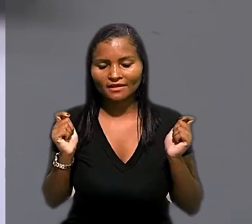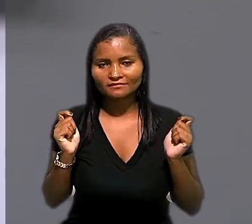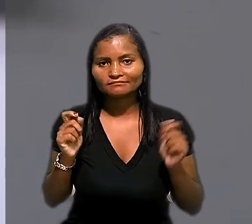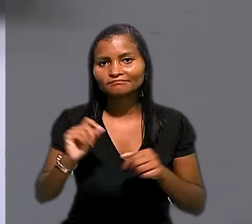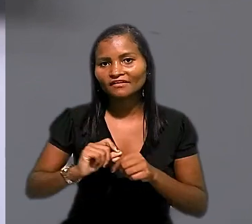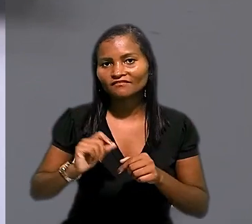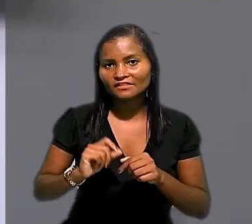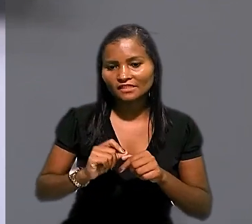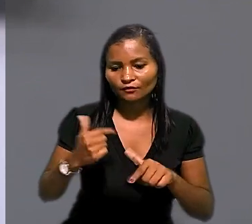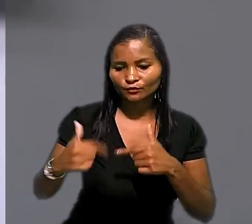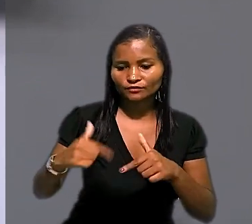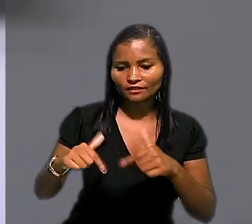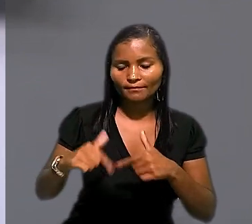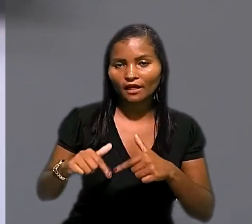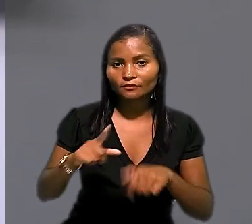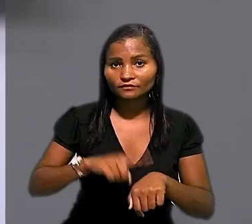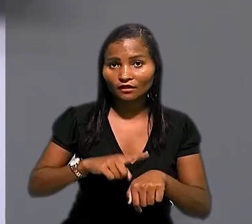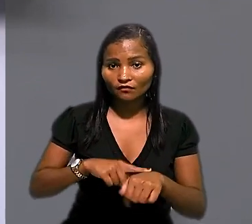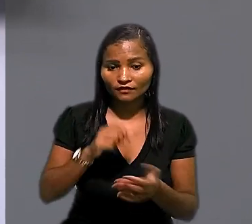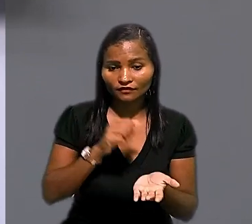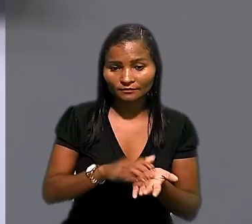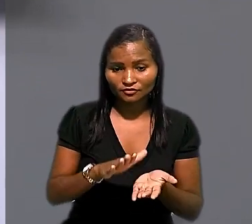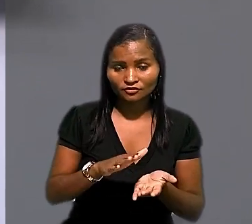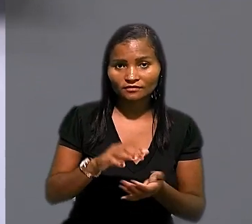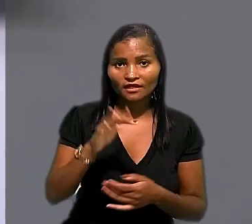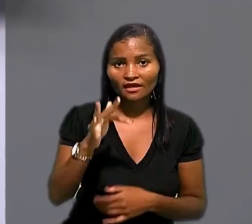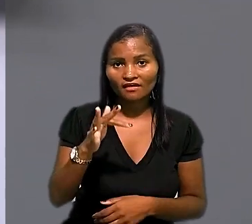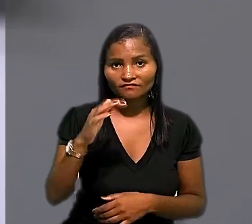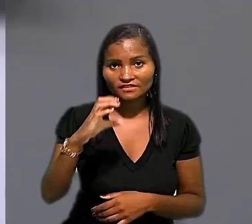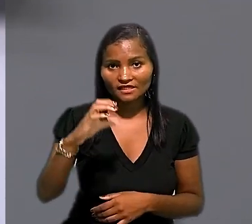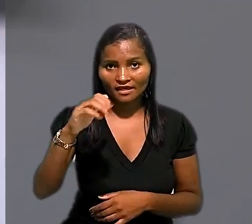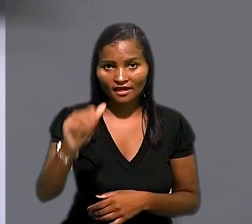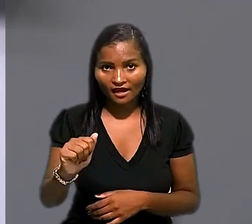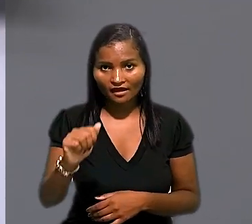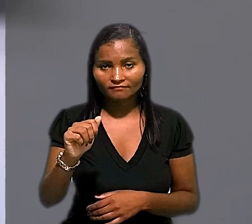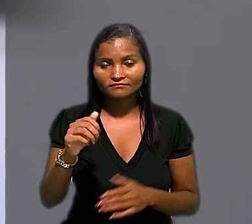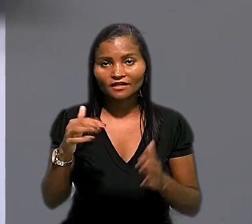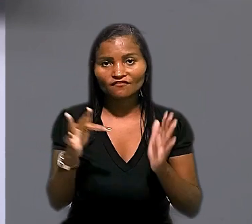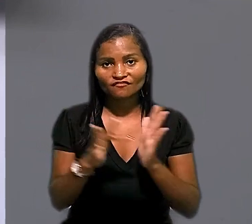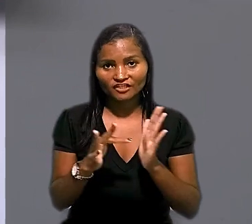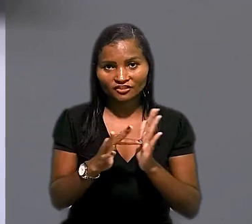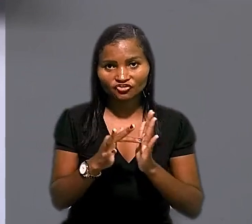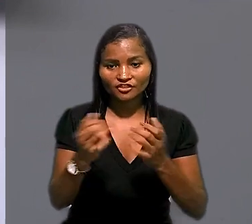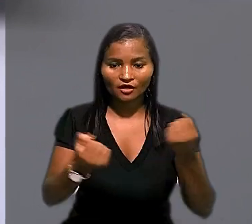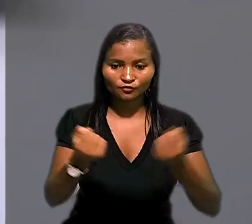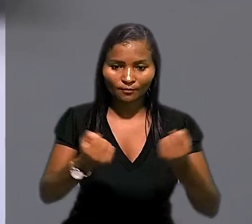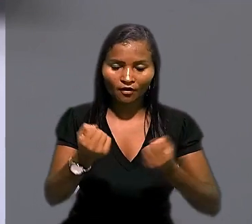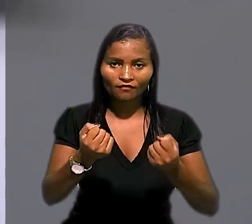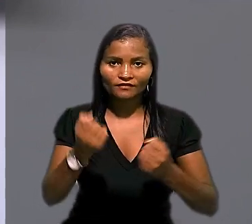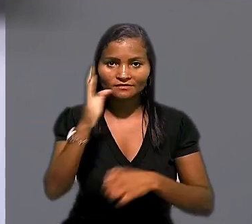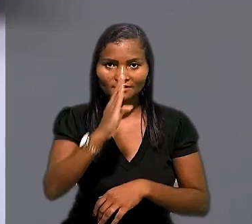incapacitada para exercer as funções quando foi demitida pela FCA Fiat Automóveis Brasil.